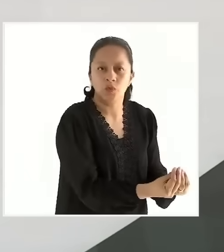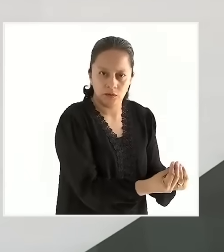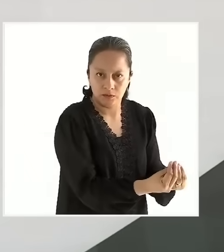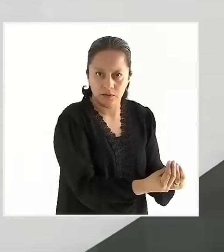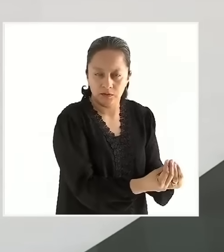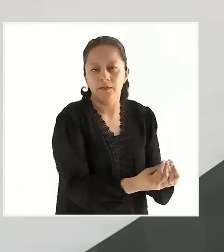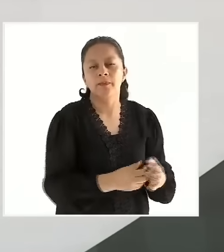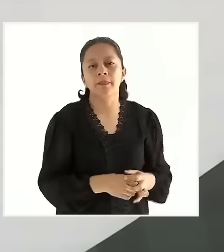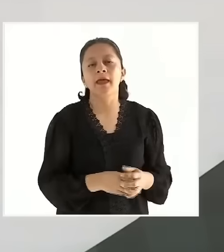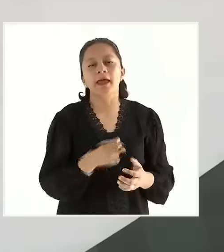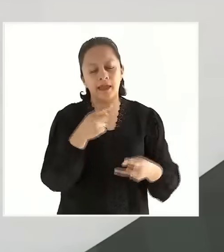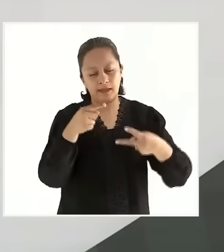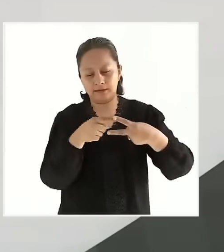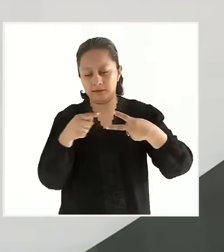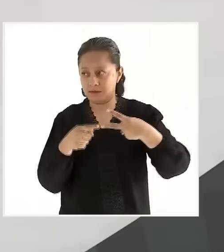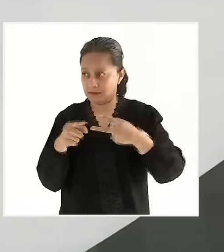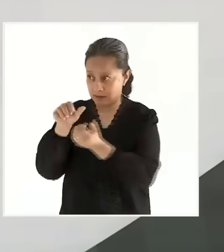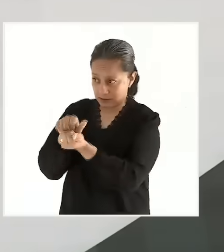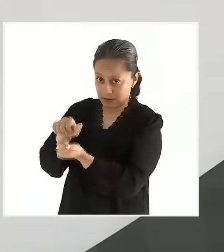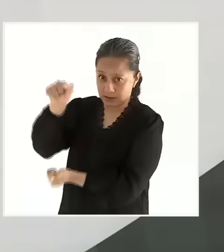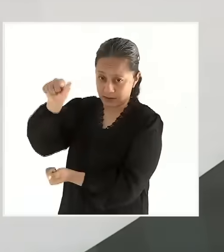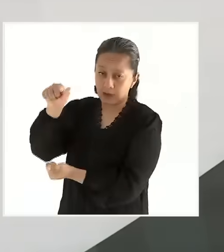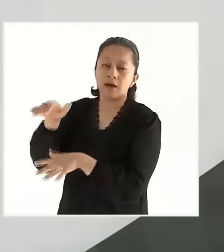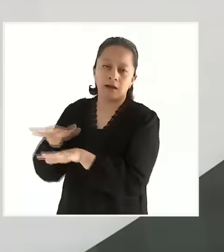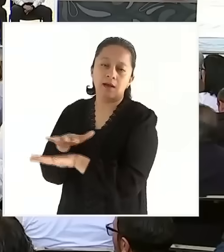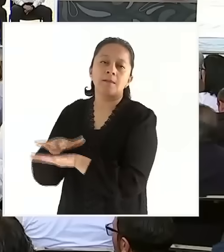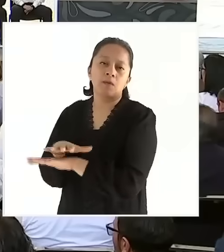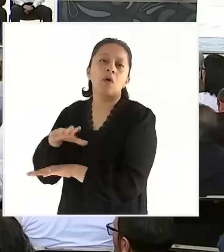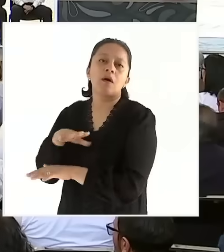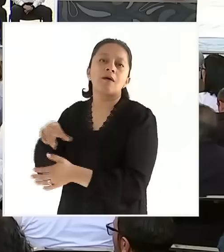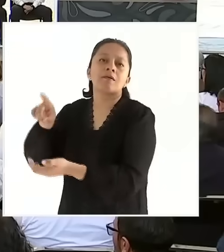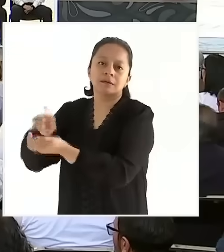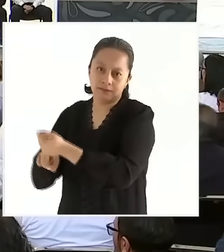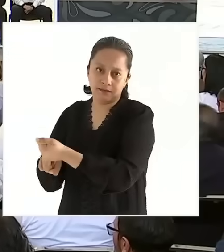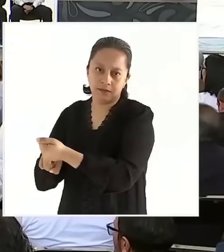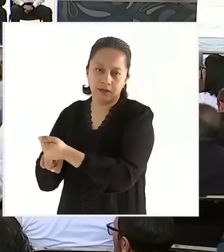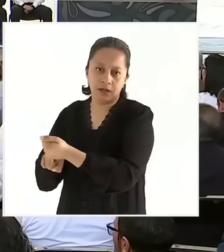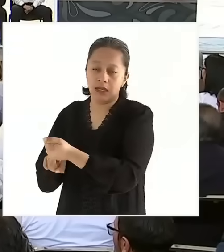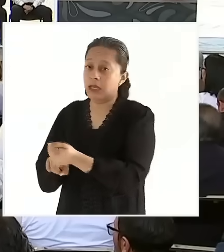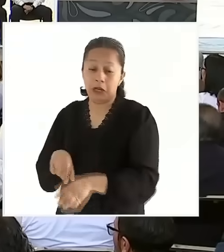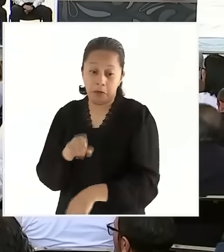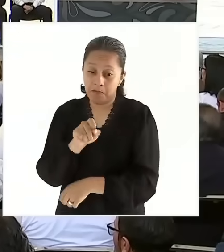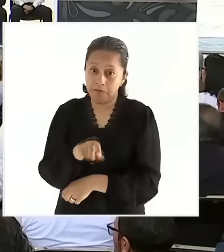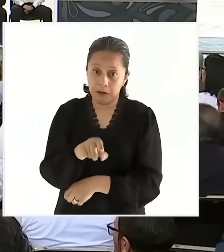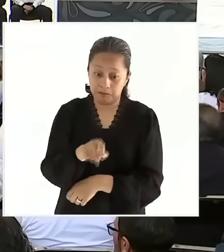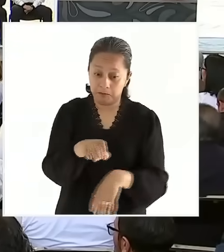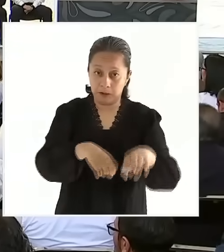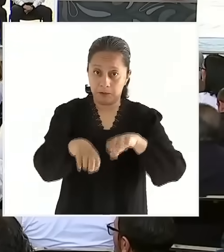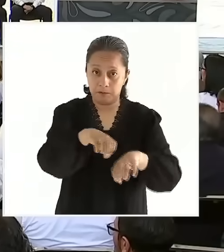la Constitución y en las leyes. Lo mismo estamos haciendo para Pemex. ¿Por qué es importante tener